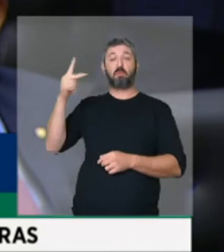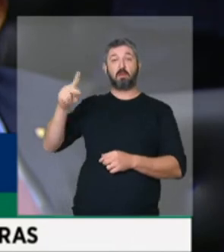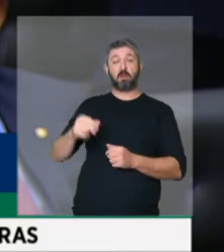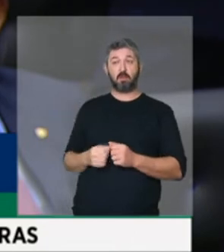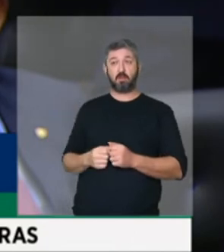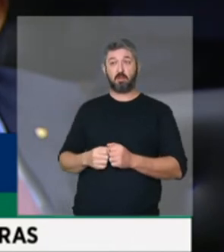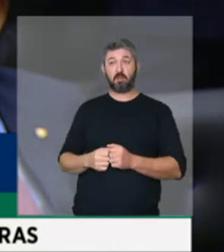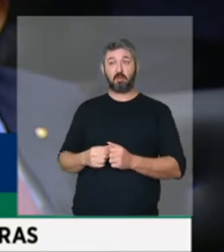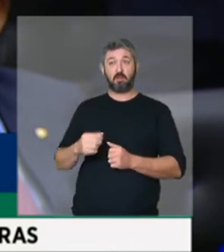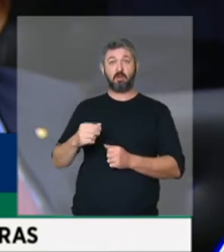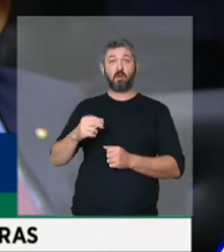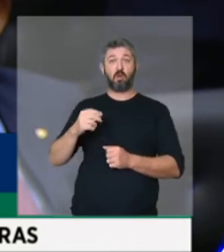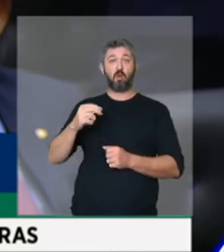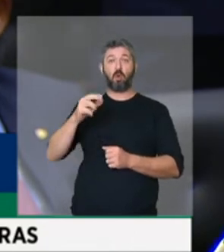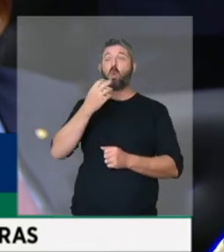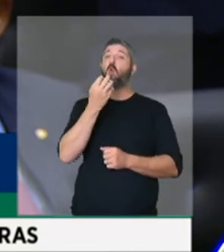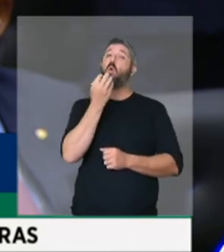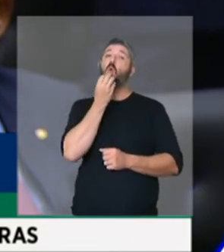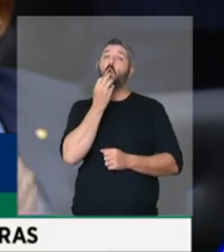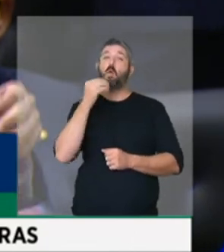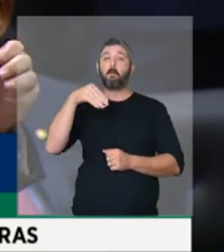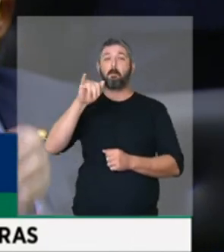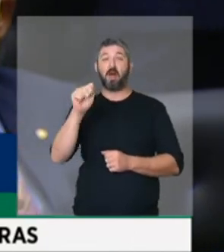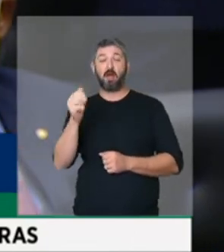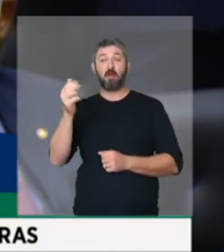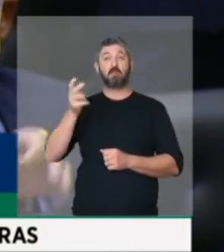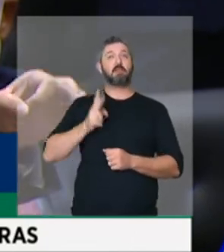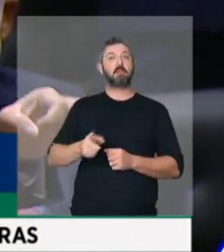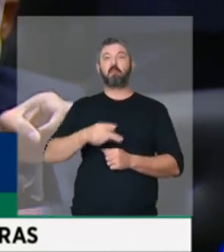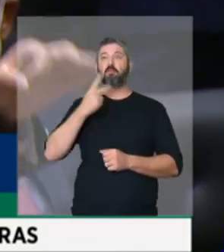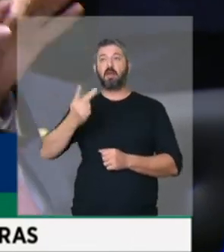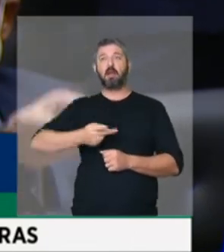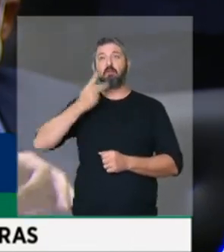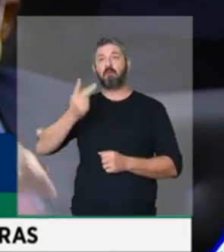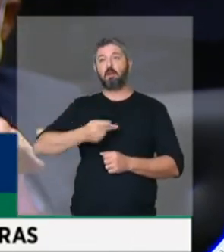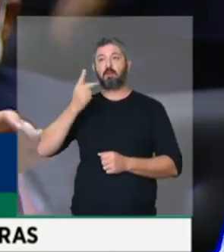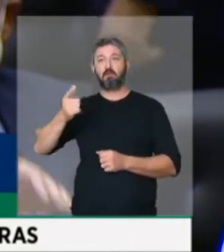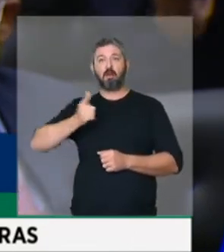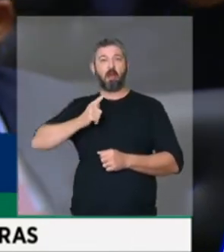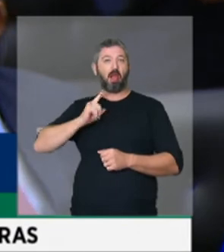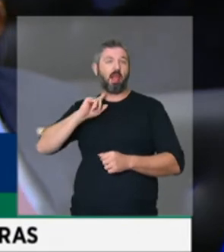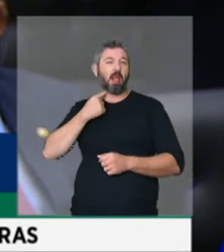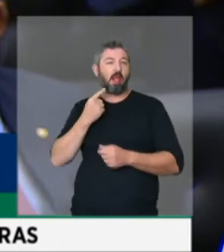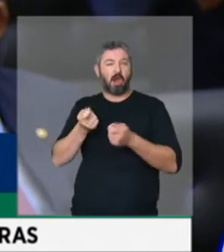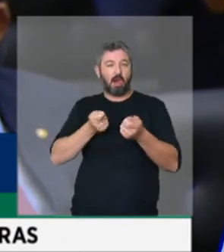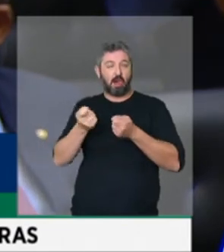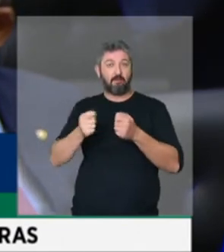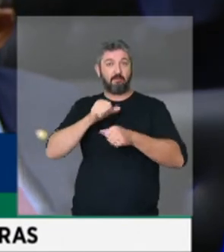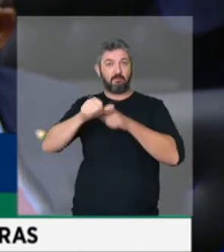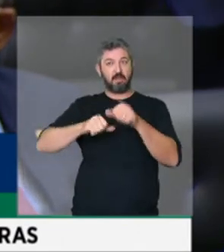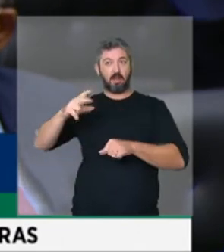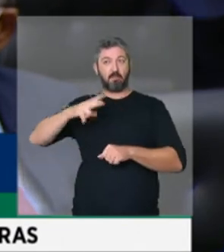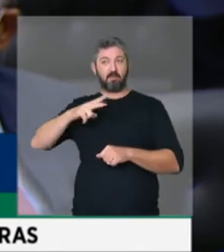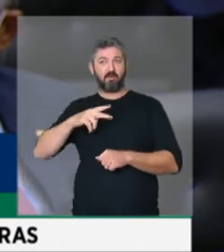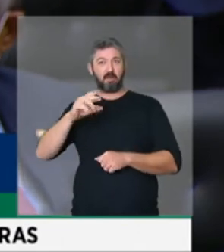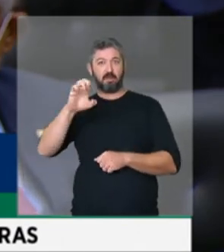RESPONDER AO SEU EX-ALIADO, RODRIGO MAIA, QUE HÁ ALGUM TEMPO VEM FALANDO PUBLICAMENTE QUE EXISTE MUTRETA NESSA TENTATIVA DE PRIVATIZAÇÃO DA